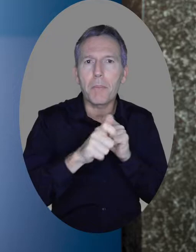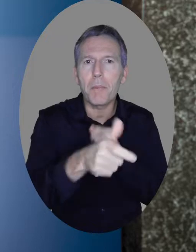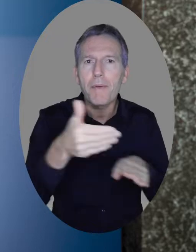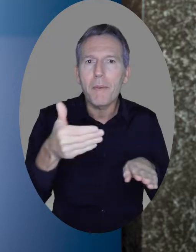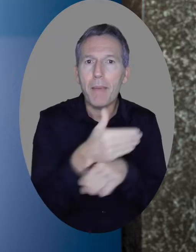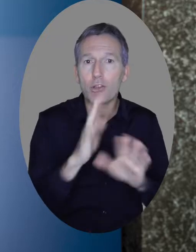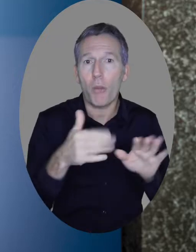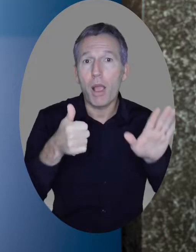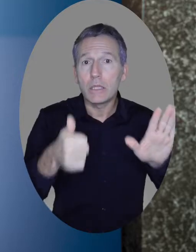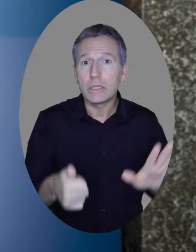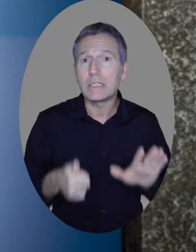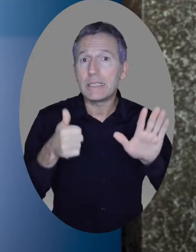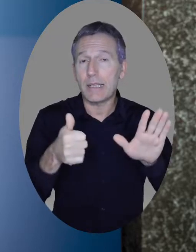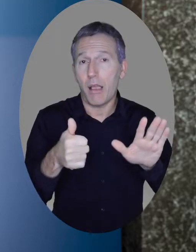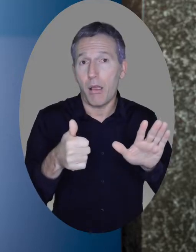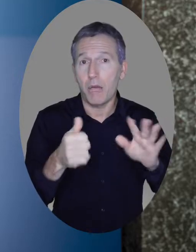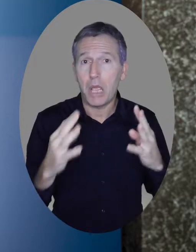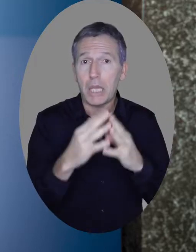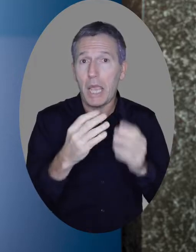ce que l'on appelle la guerre des Gaules durant l'année 58 avant Jésus-Christ.